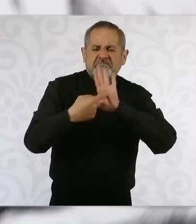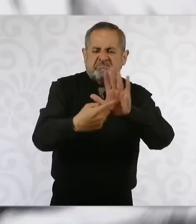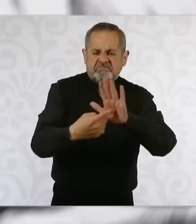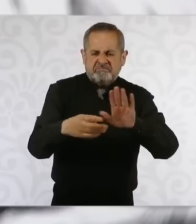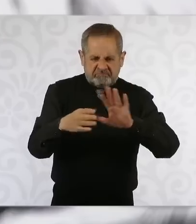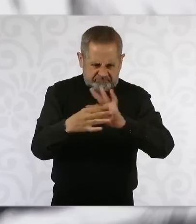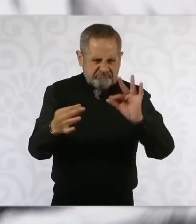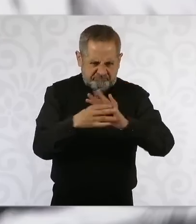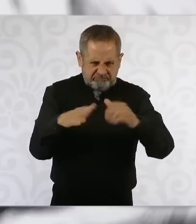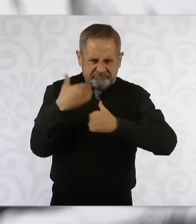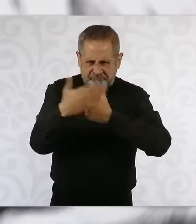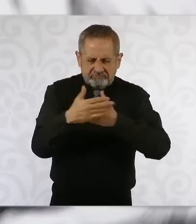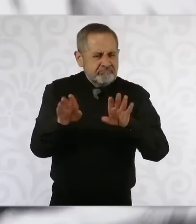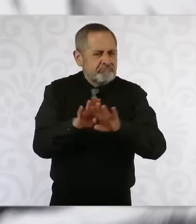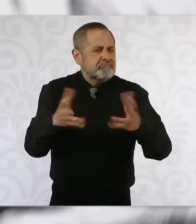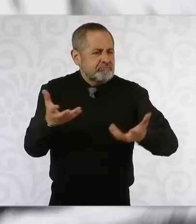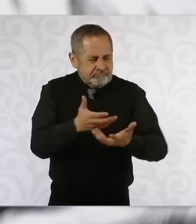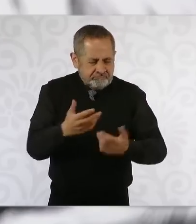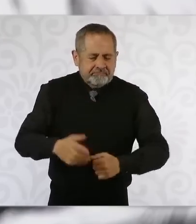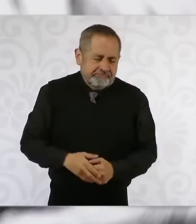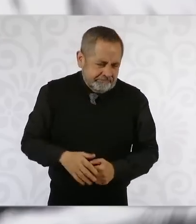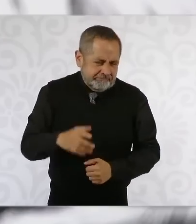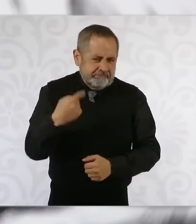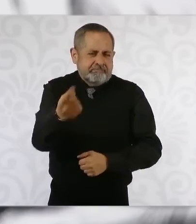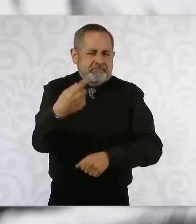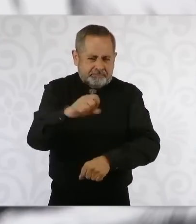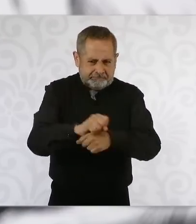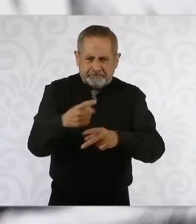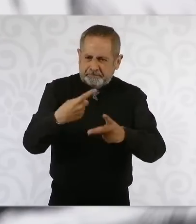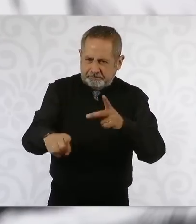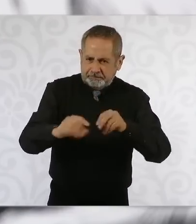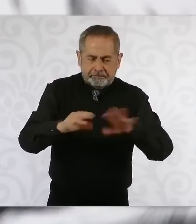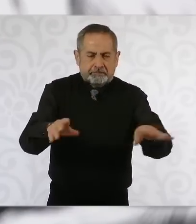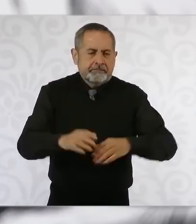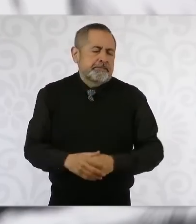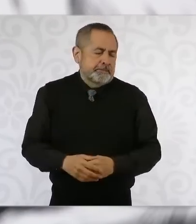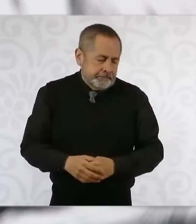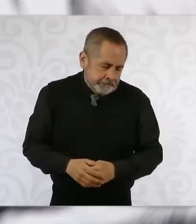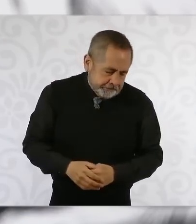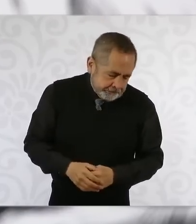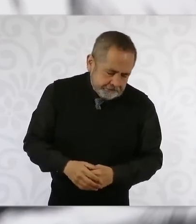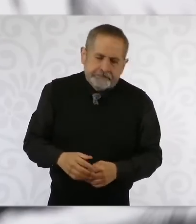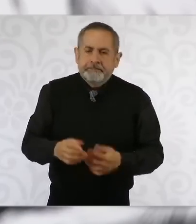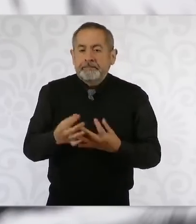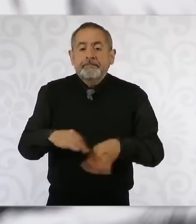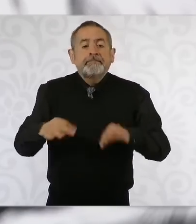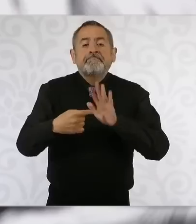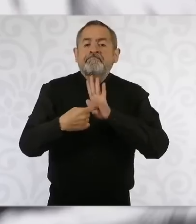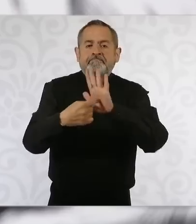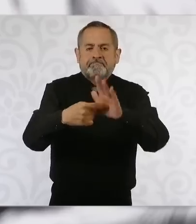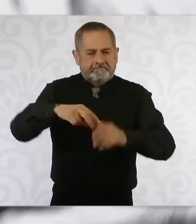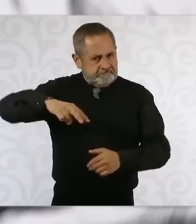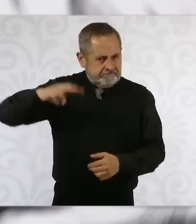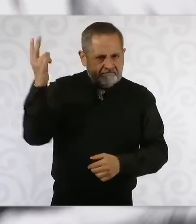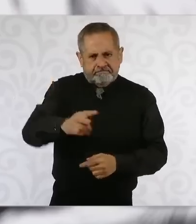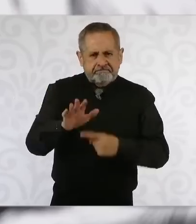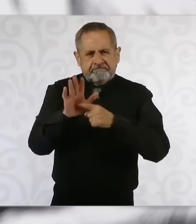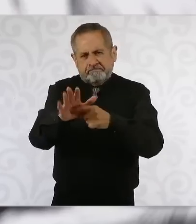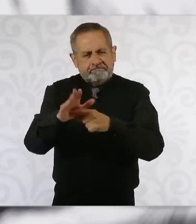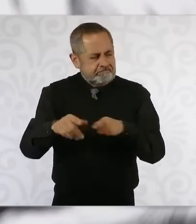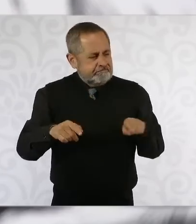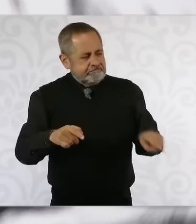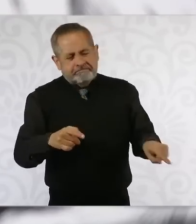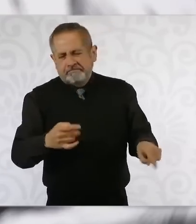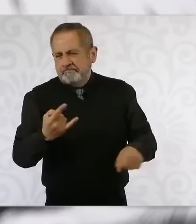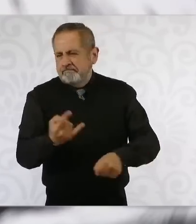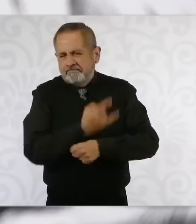esta producción Entonces es importante que se conozca se diga y que haya información veraz